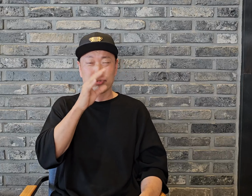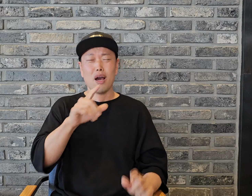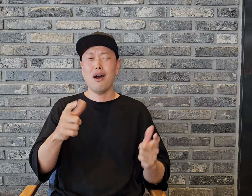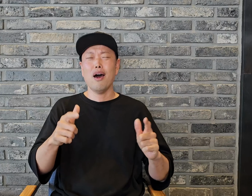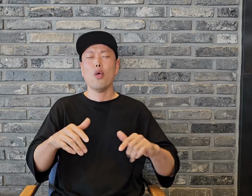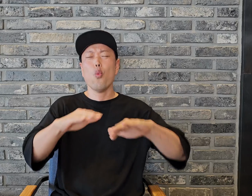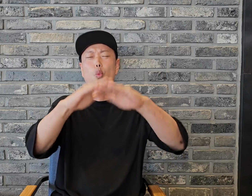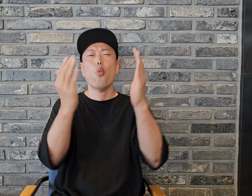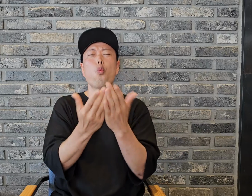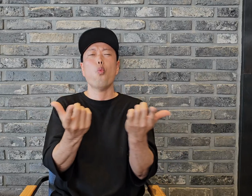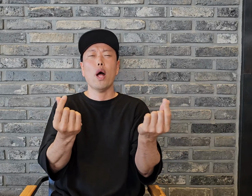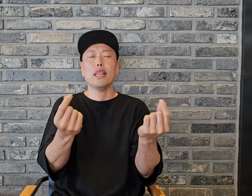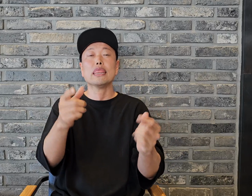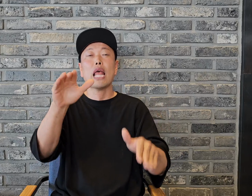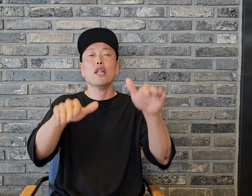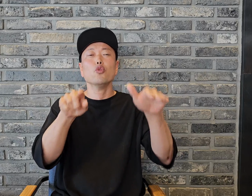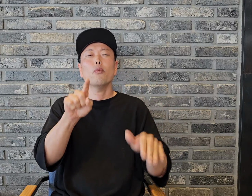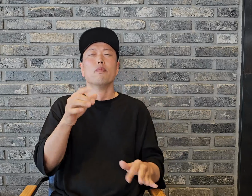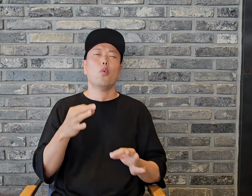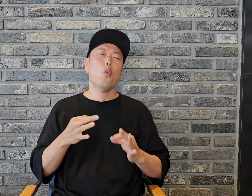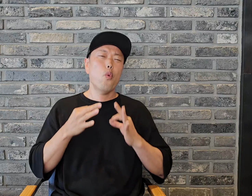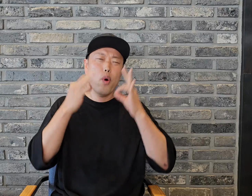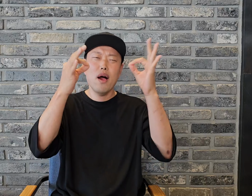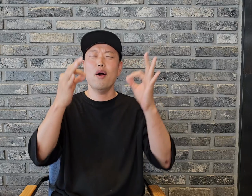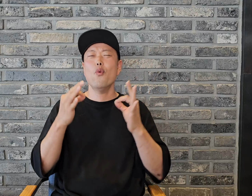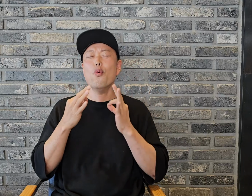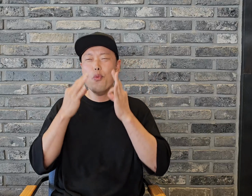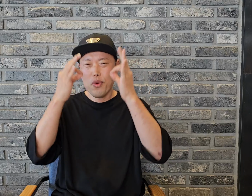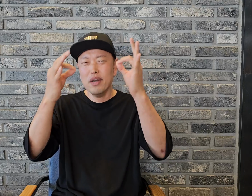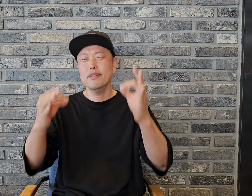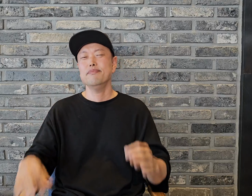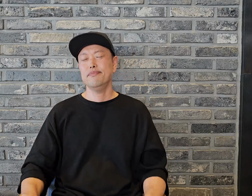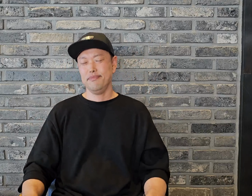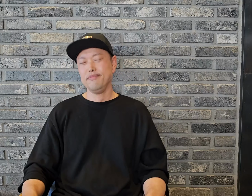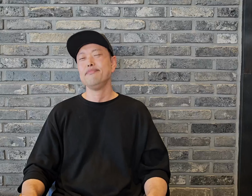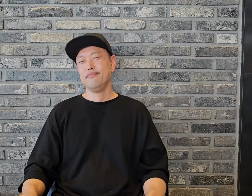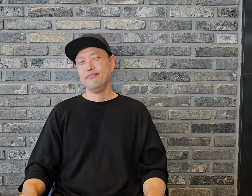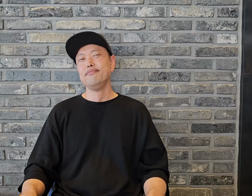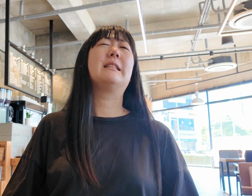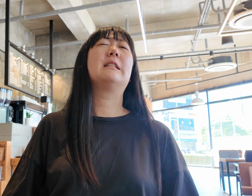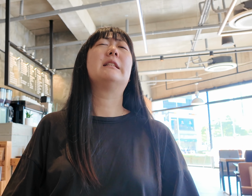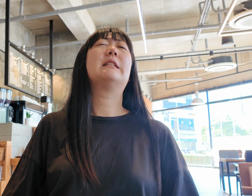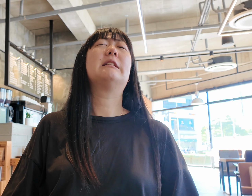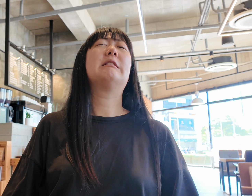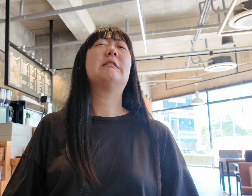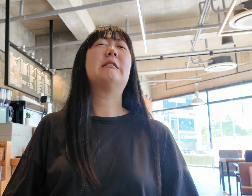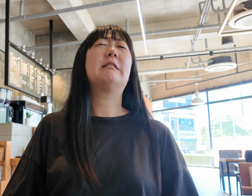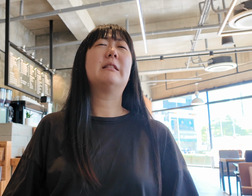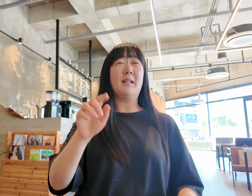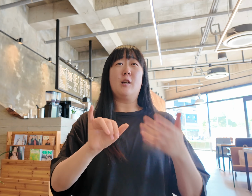Man kann alles tun, ohne es zu tun, aber ich denke, der Unterschied besteht darin, ob man sich anstrengt oder nicht. oh, ich verstehe.